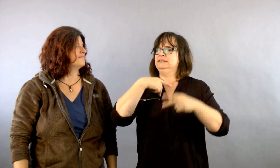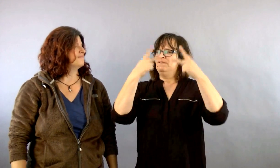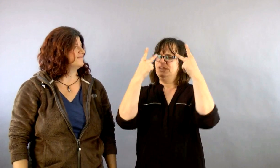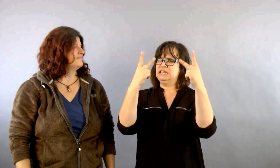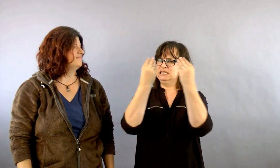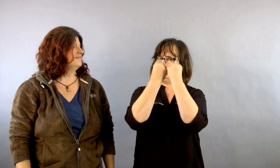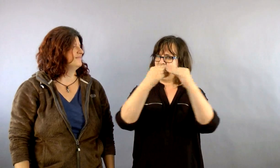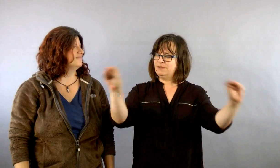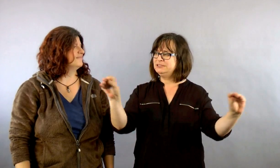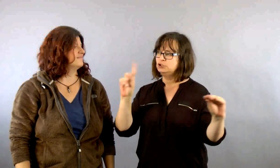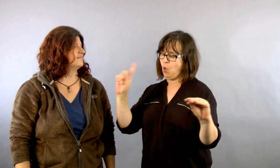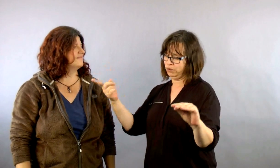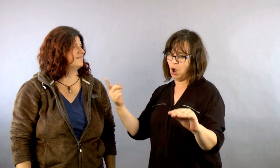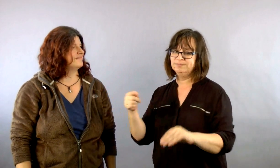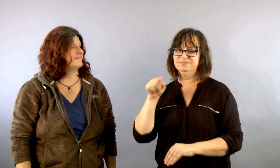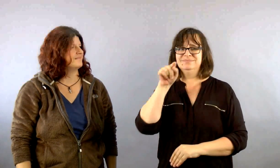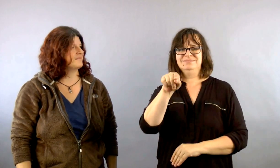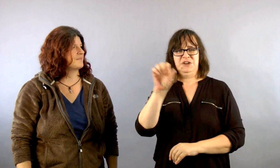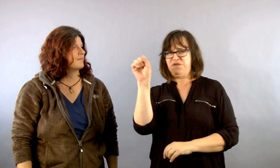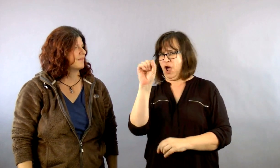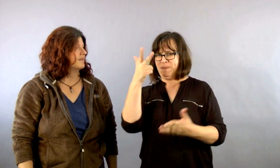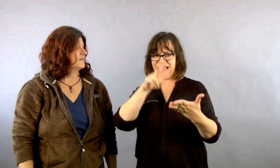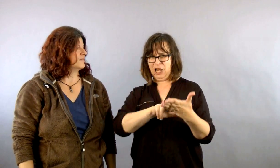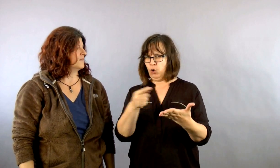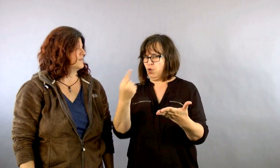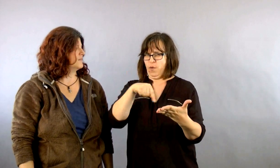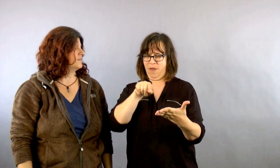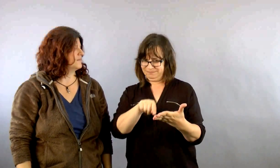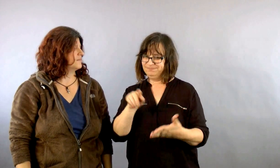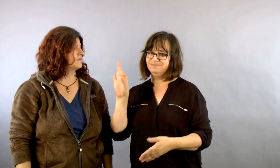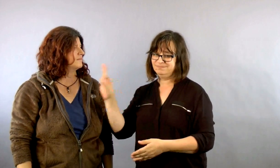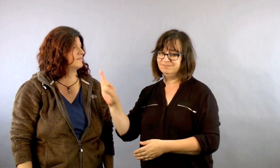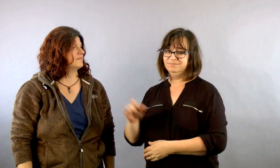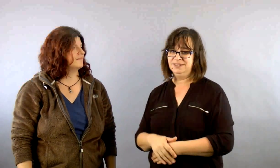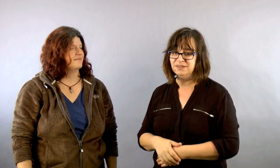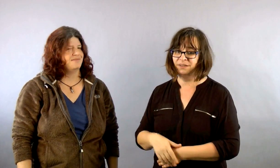Noch eine Info, warum die Anerkennung so wichtig ist.